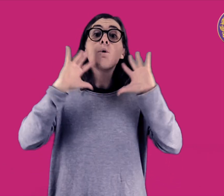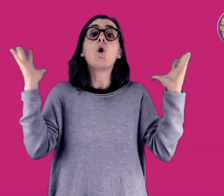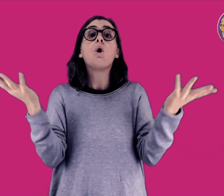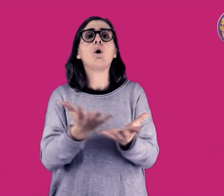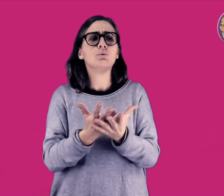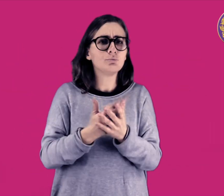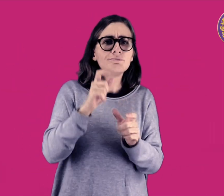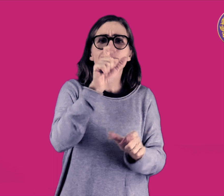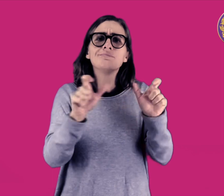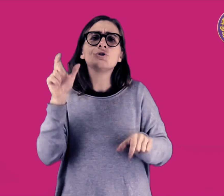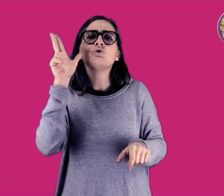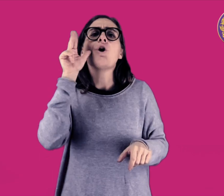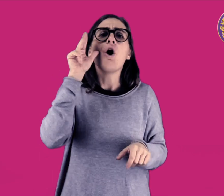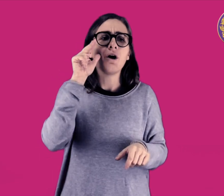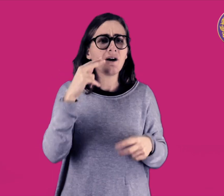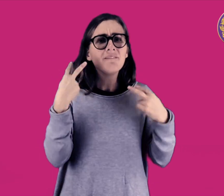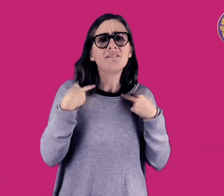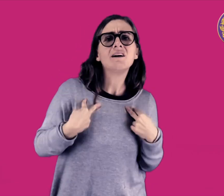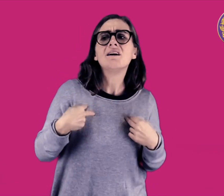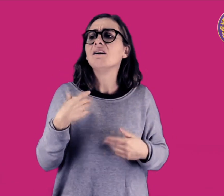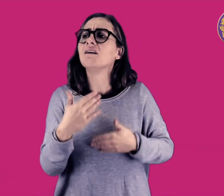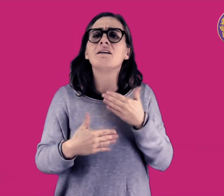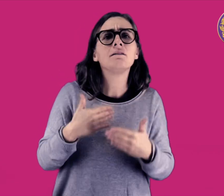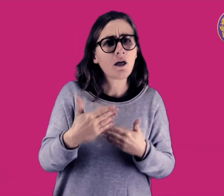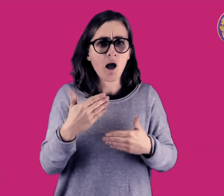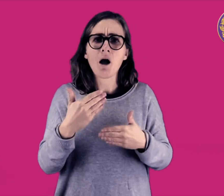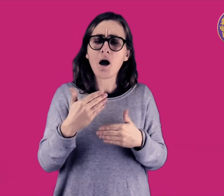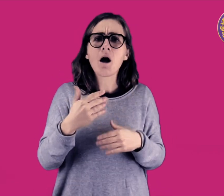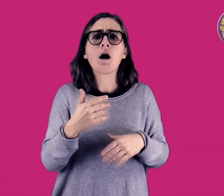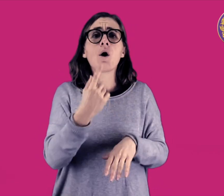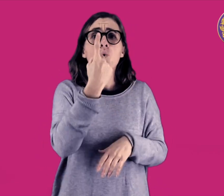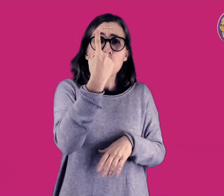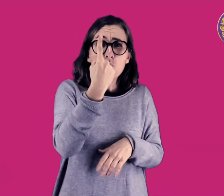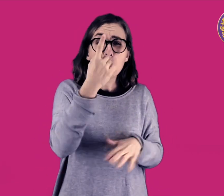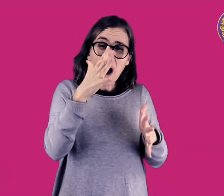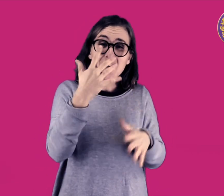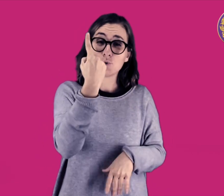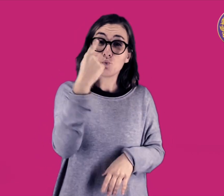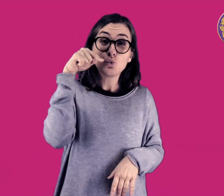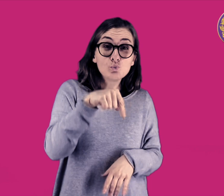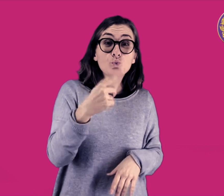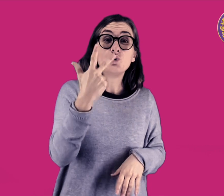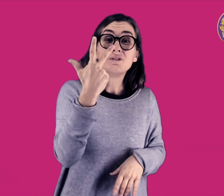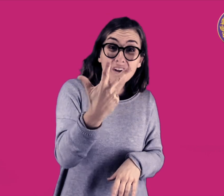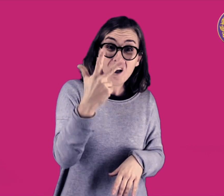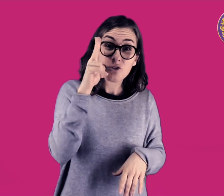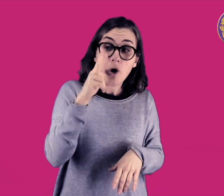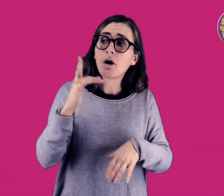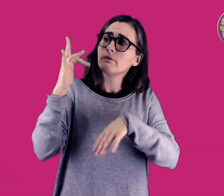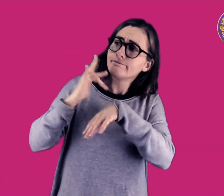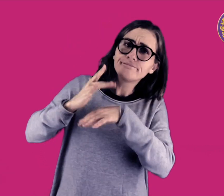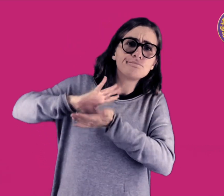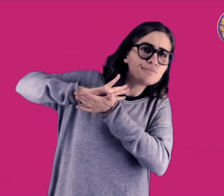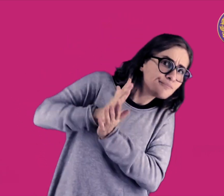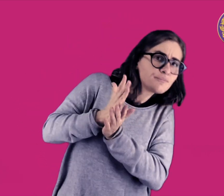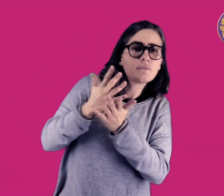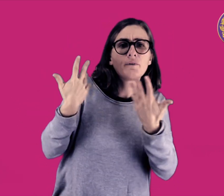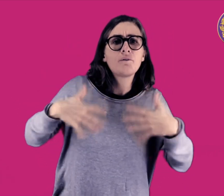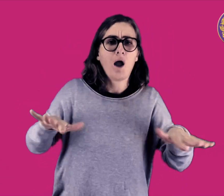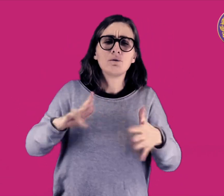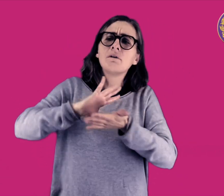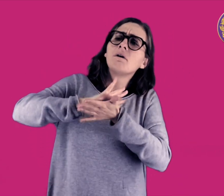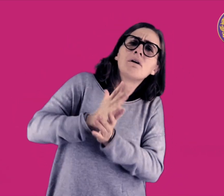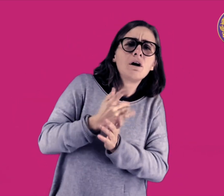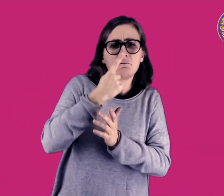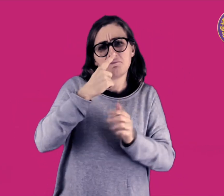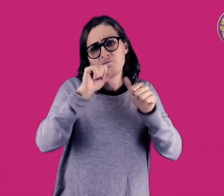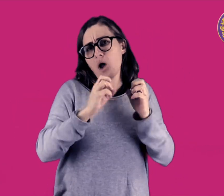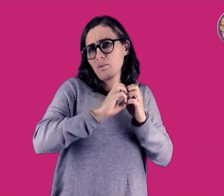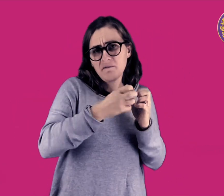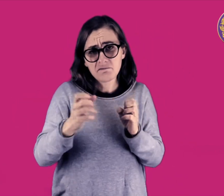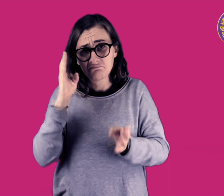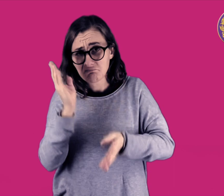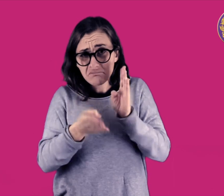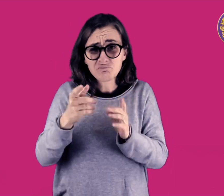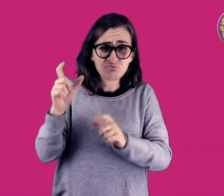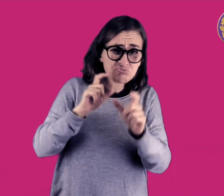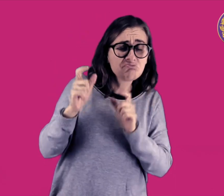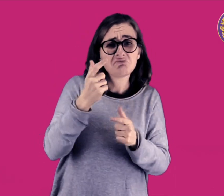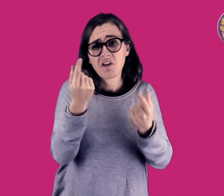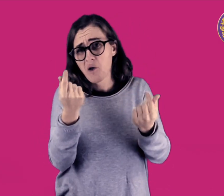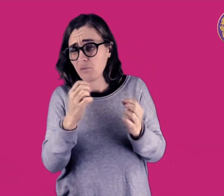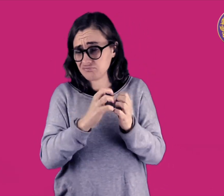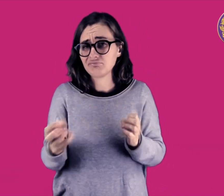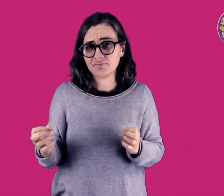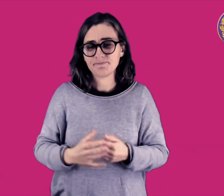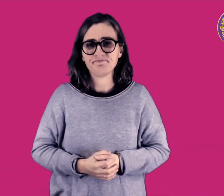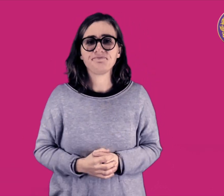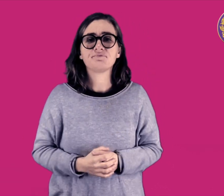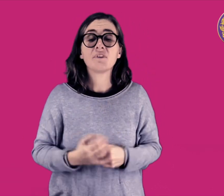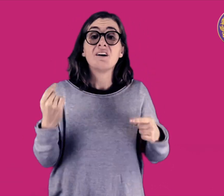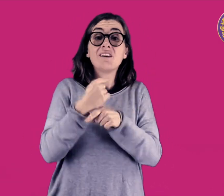Nel mondo quasi 1 donna su 3 ha subito una qualche forma di violenza nel corso della vita,